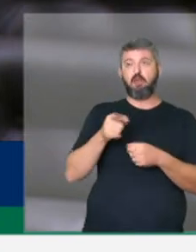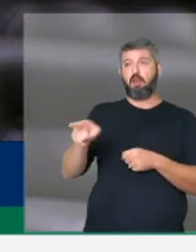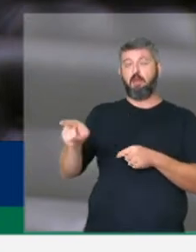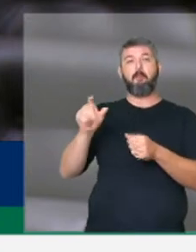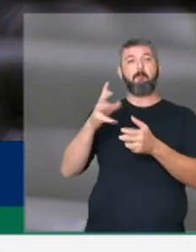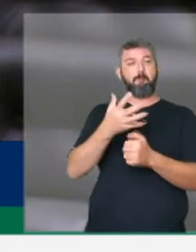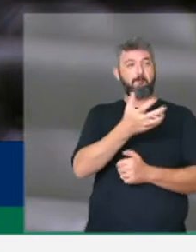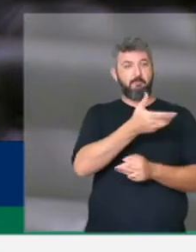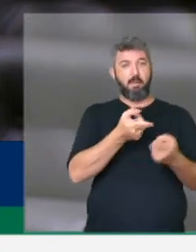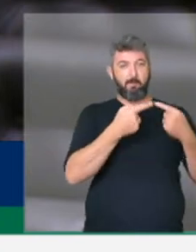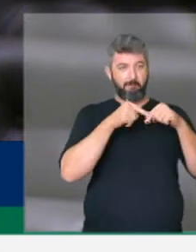PROCESSO CLARAMENTE INTENCIONAL DE PEGAR DINHEIRO,